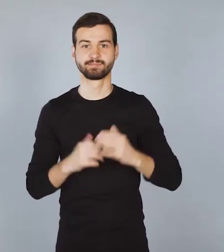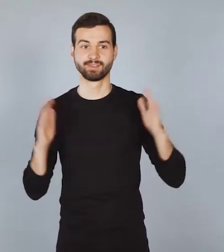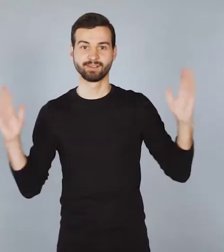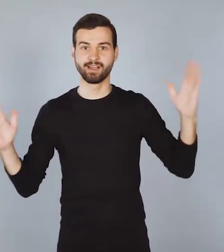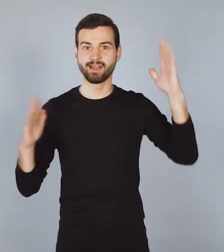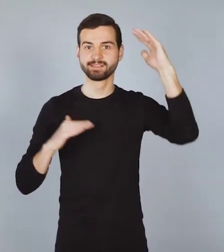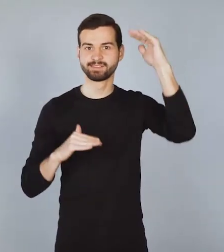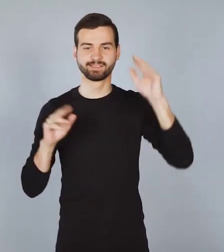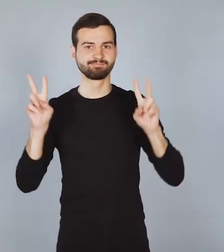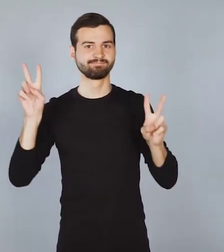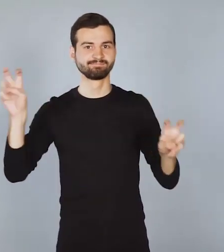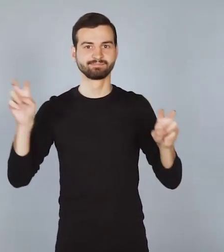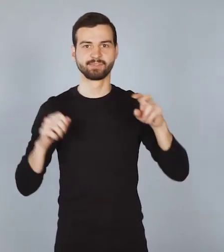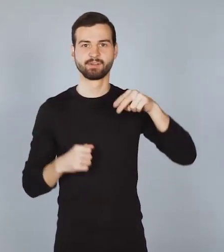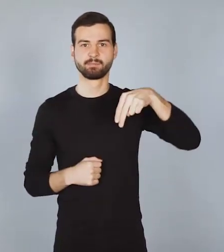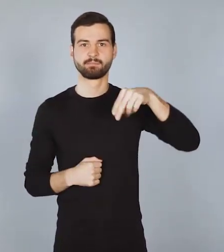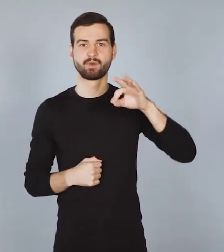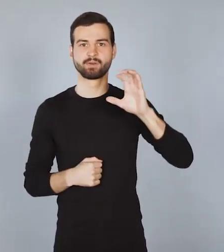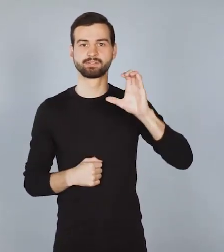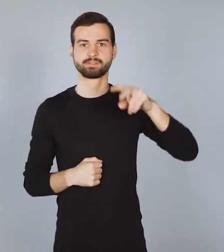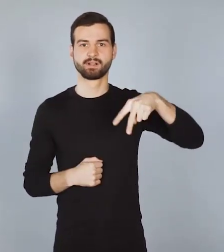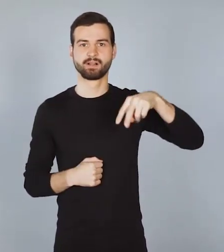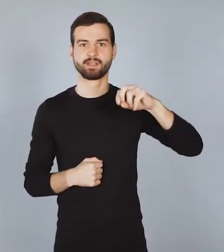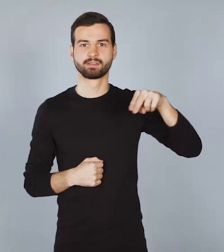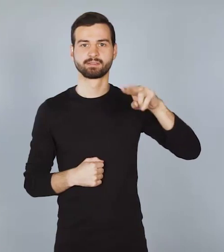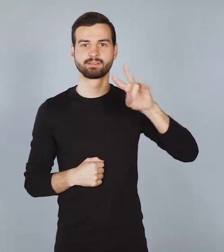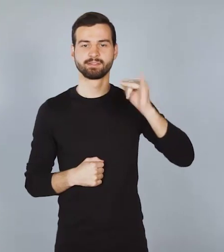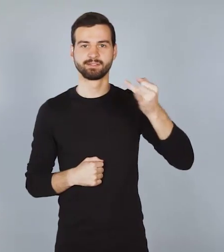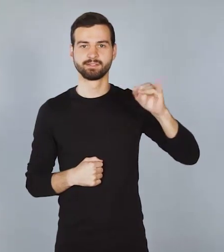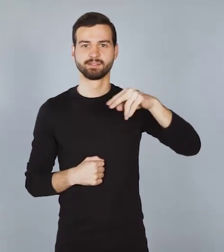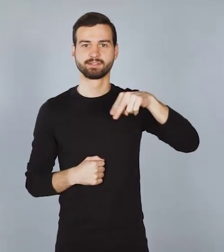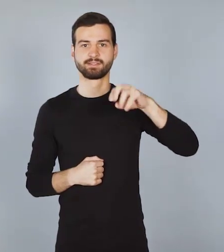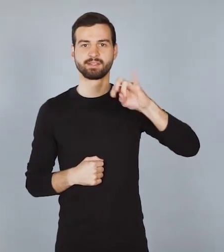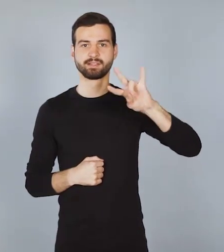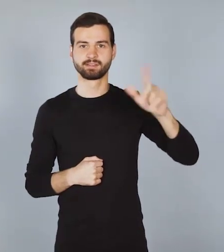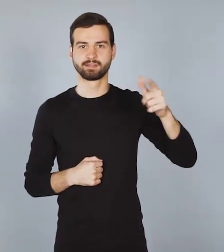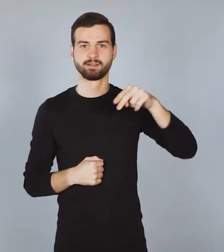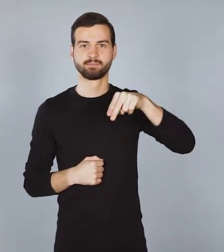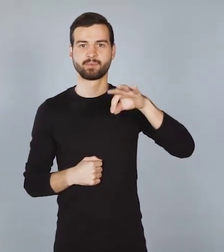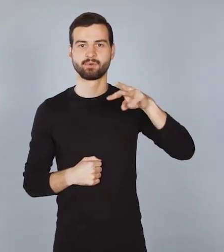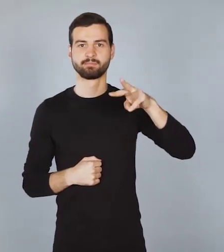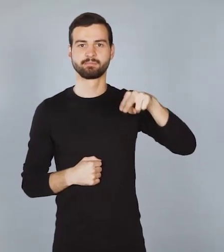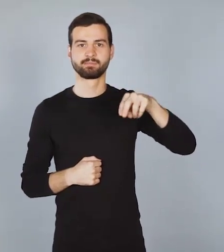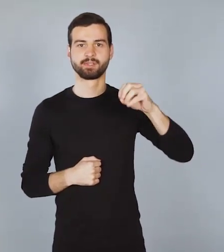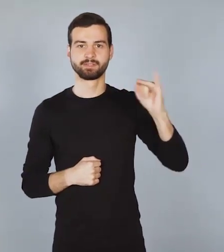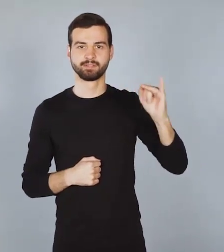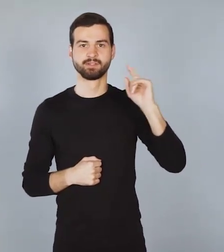"Последний день Помпеи".